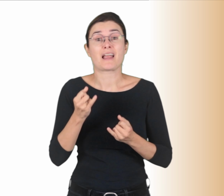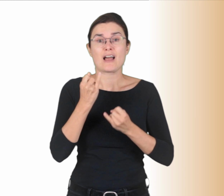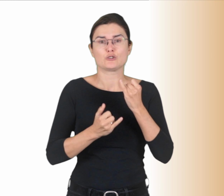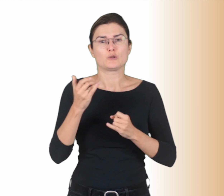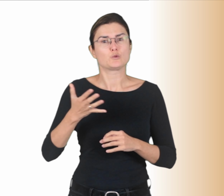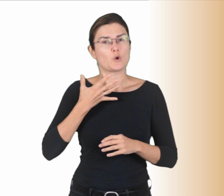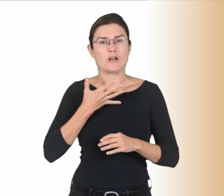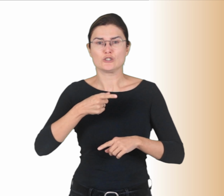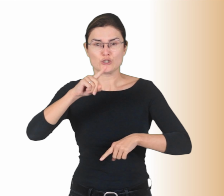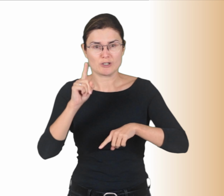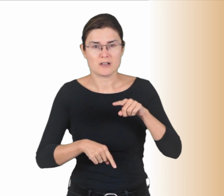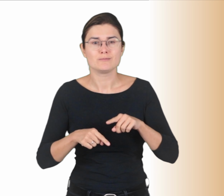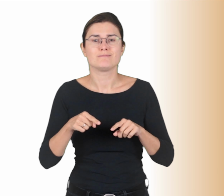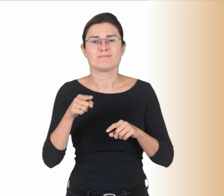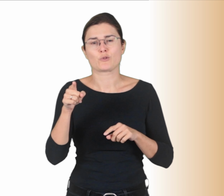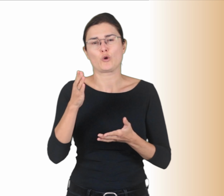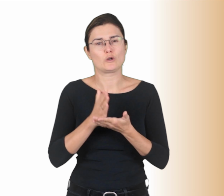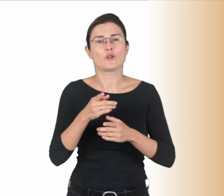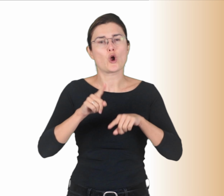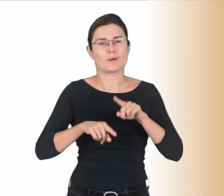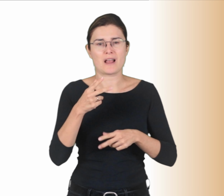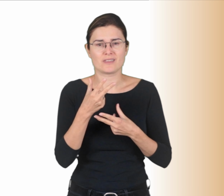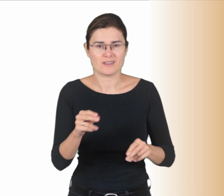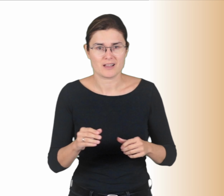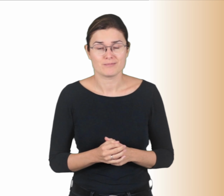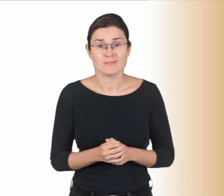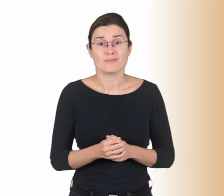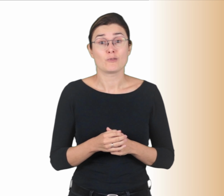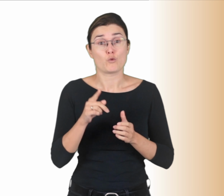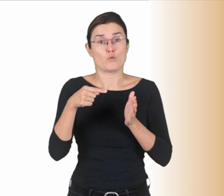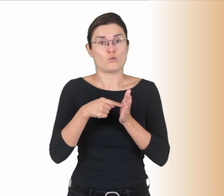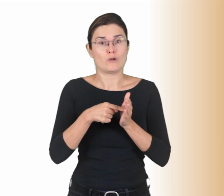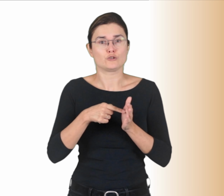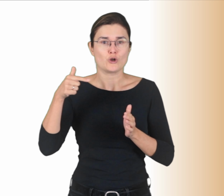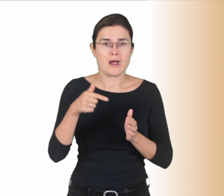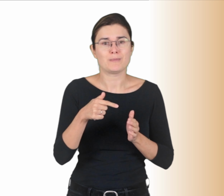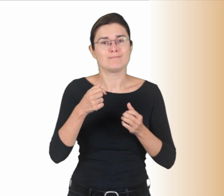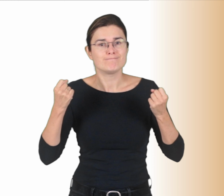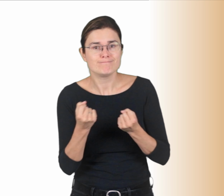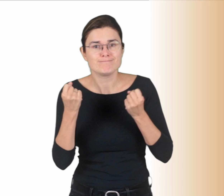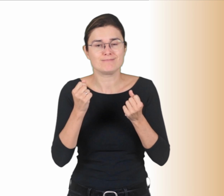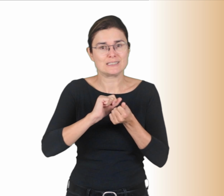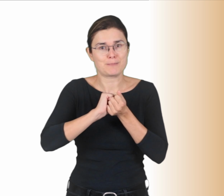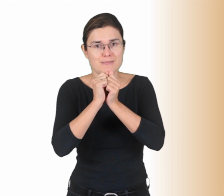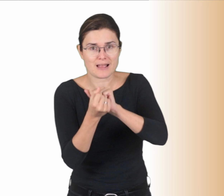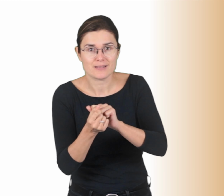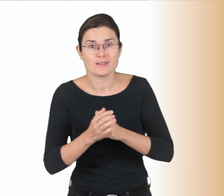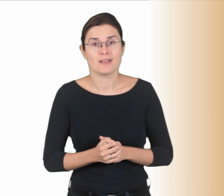Jeśli jest mu z tym źle - to jest to coś nieprawidłowego, czyli to nie jest norma. Dlatego należy popracować nad zmianą.